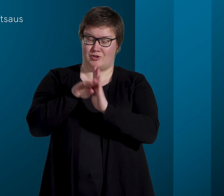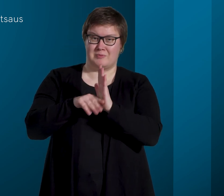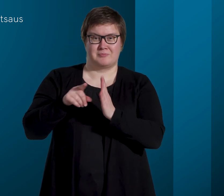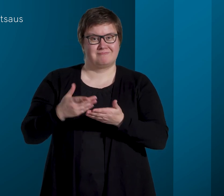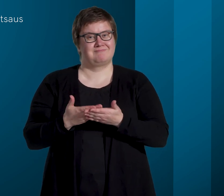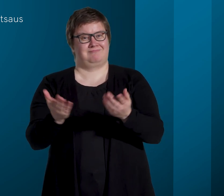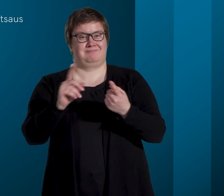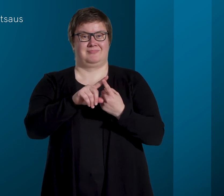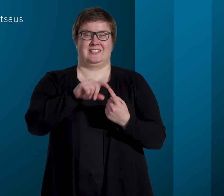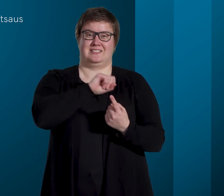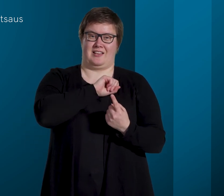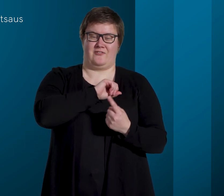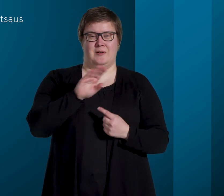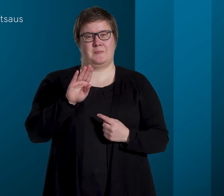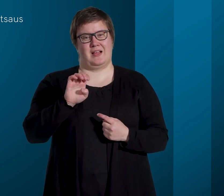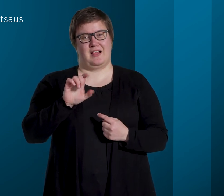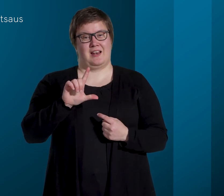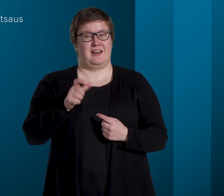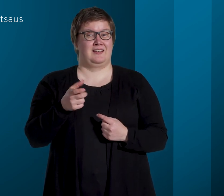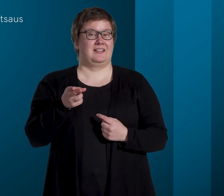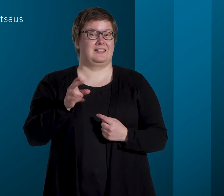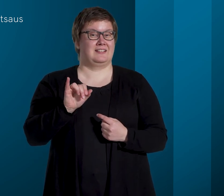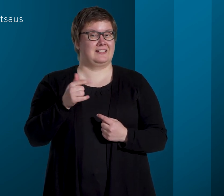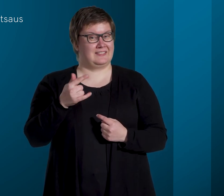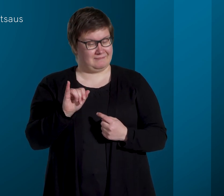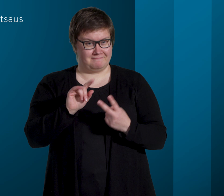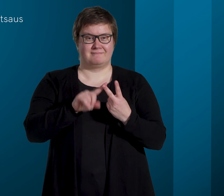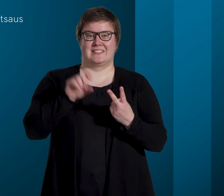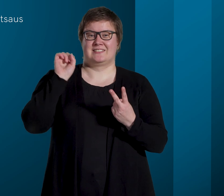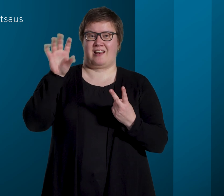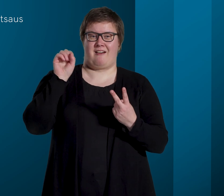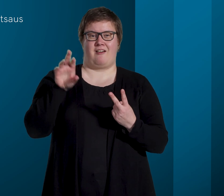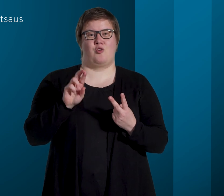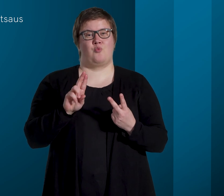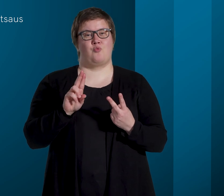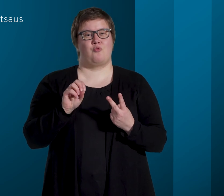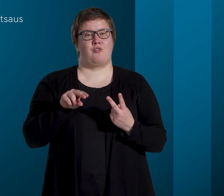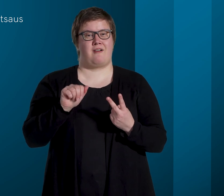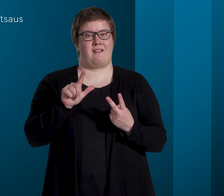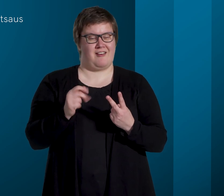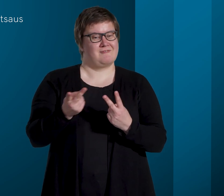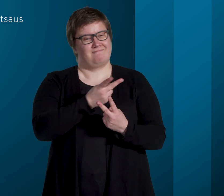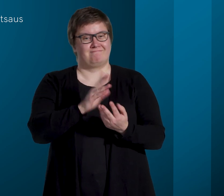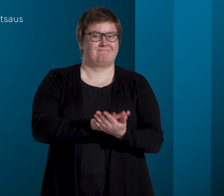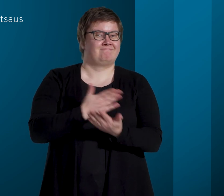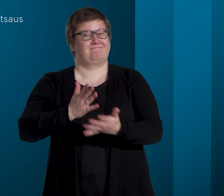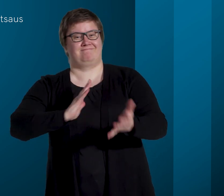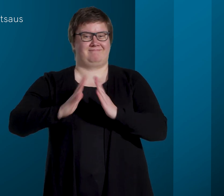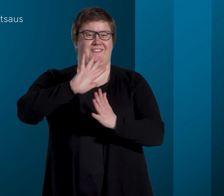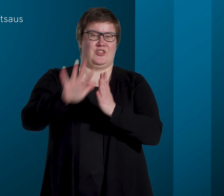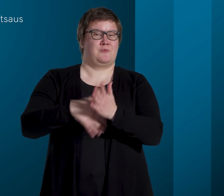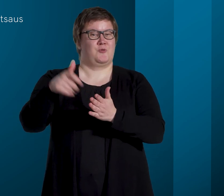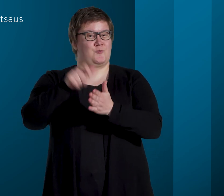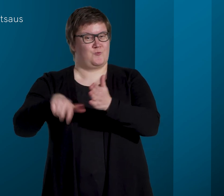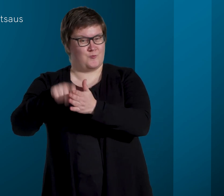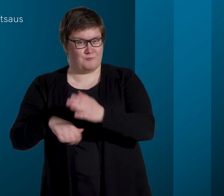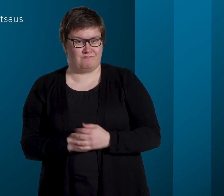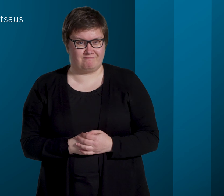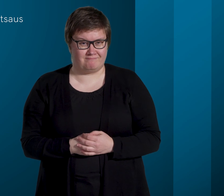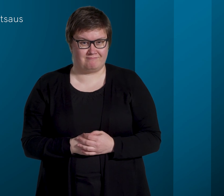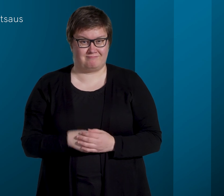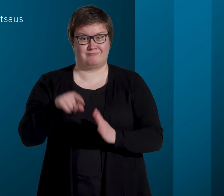Ohjelmassa esitettiin Silva Belghitin ja Silja Ruonala kääntämiä ja viittomia runoja.